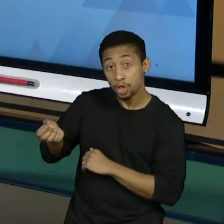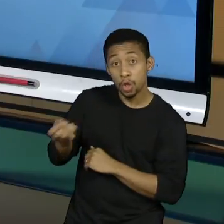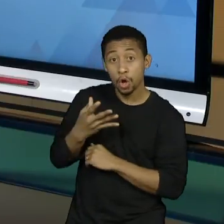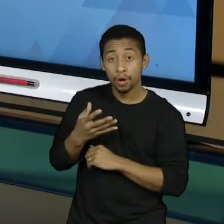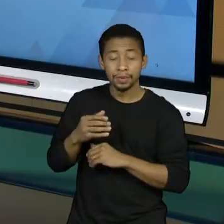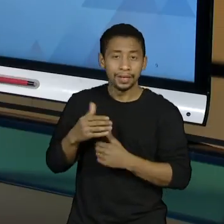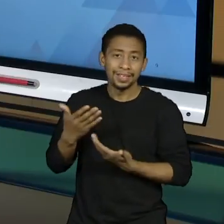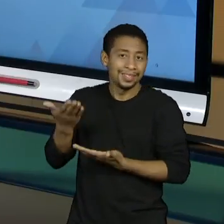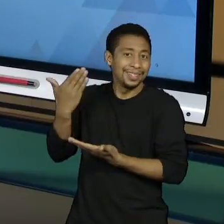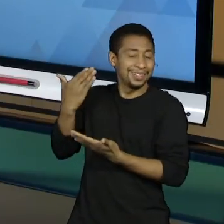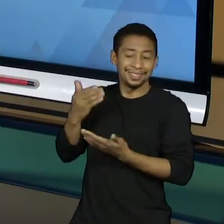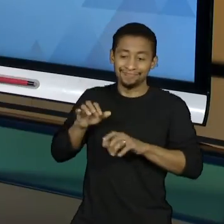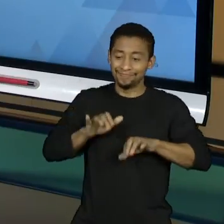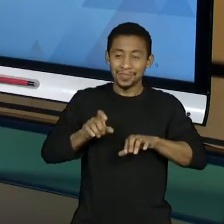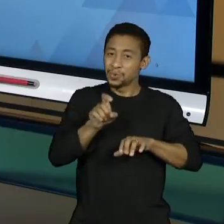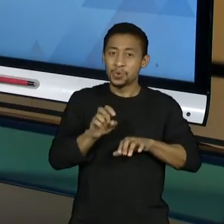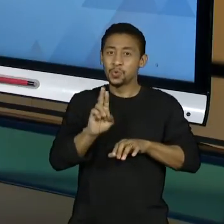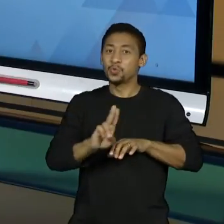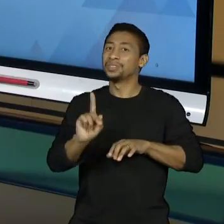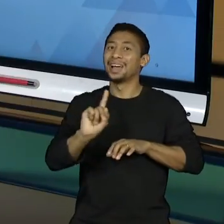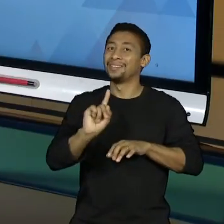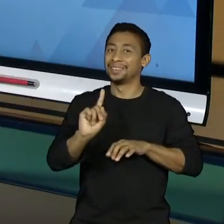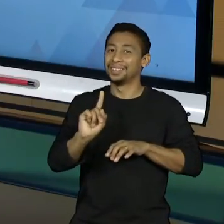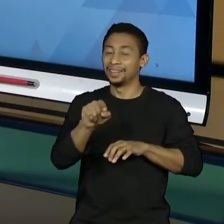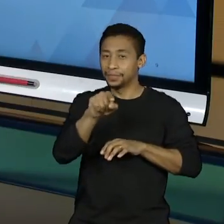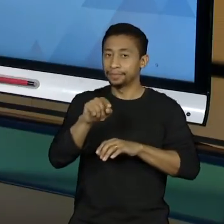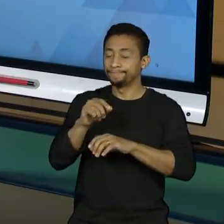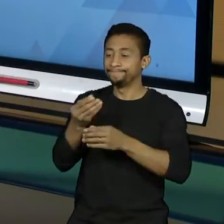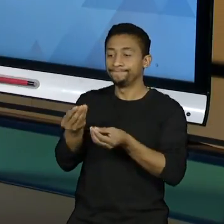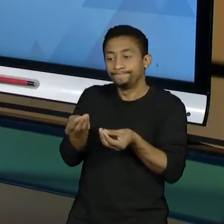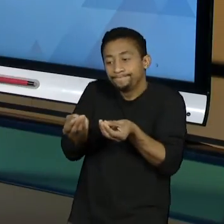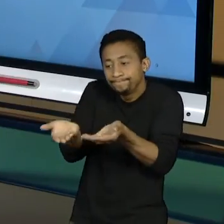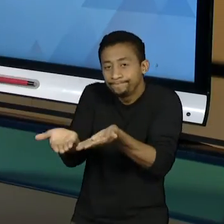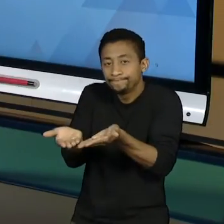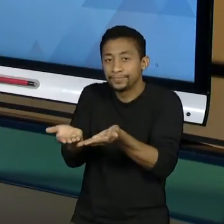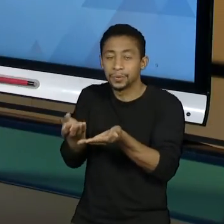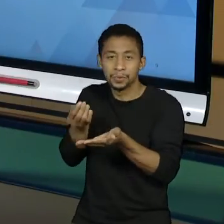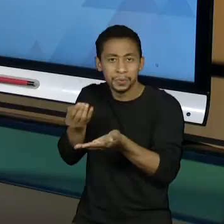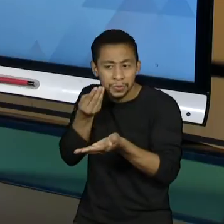ENGENHARIA, E AÍ VOCÊ TROUXE ISSO, ENTÃO, COM CERTEZA, VÃO VIR UM MONTE DE OUTRAS IDEIAS. ISSO